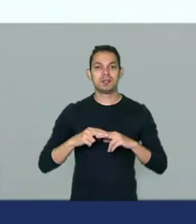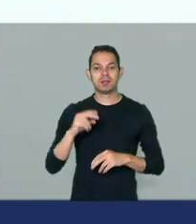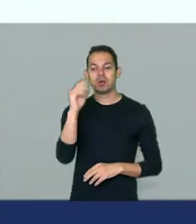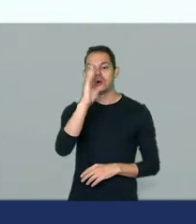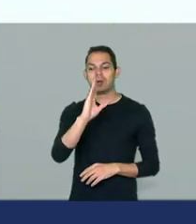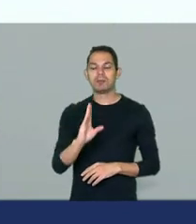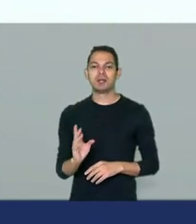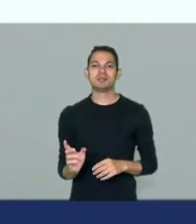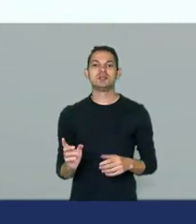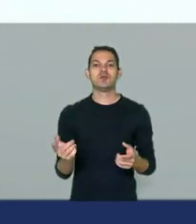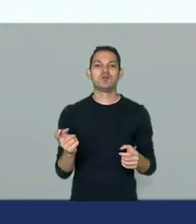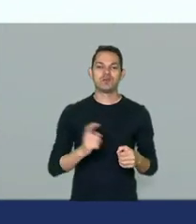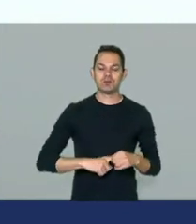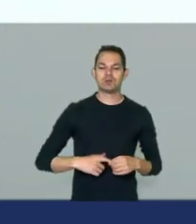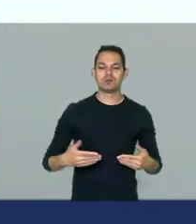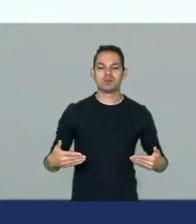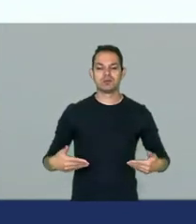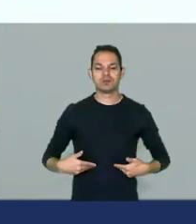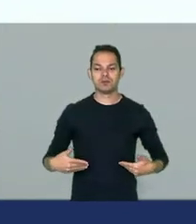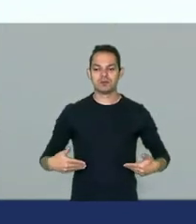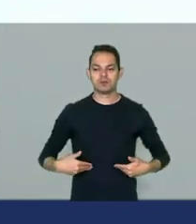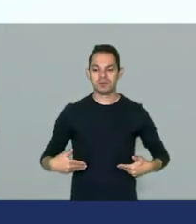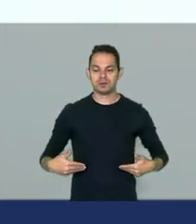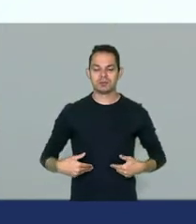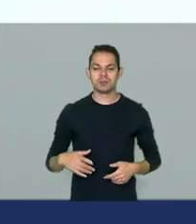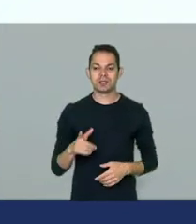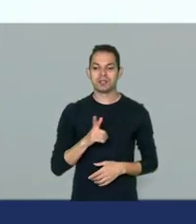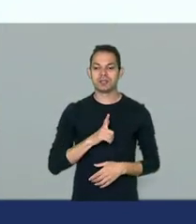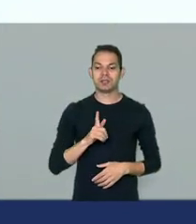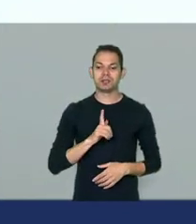FIZERAM O NOSSO PAÍS VOLTAR AO MAPA DA FOME, A PETROBRAS ANUNCIA COMO SE FOSSE UMA